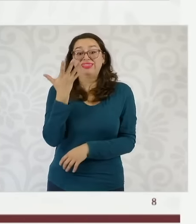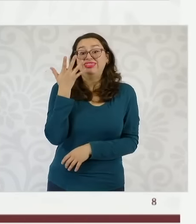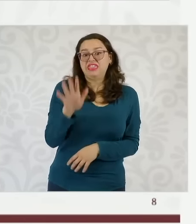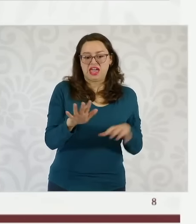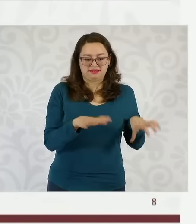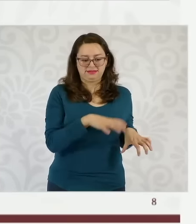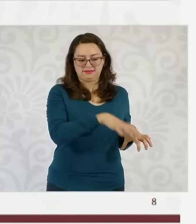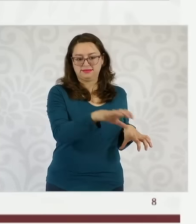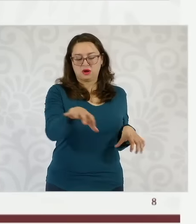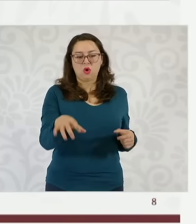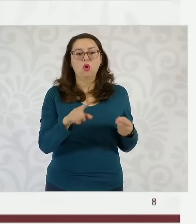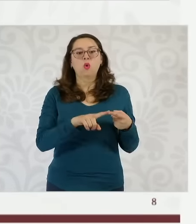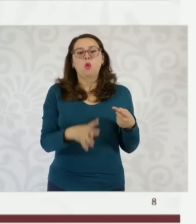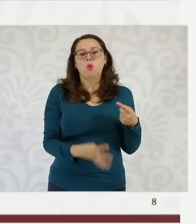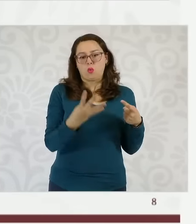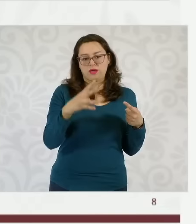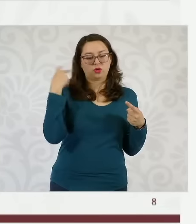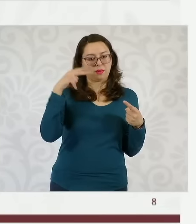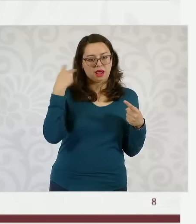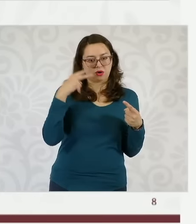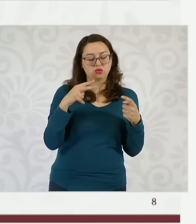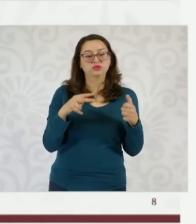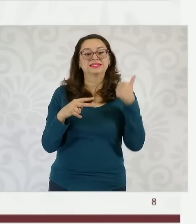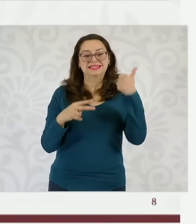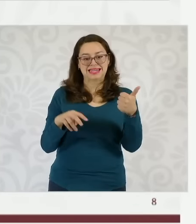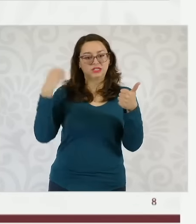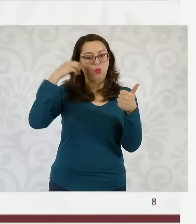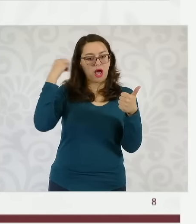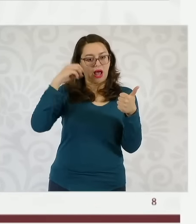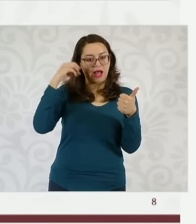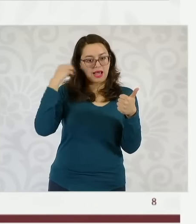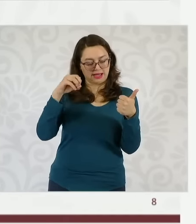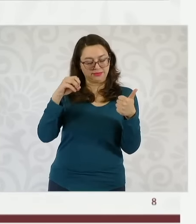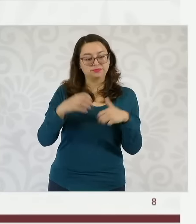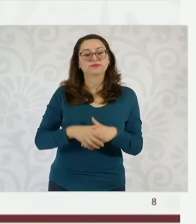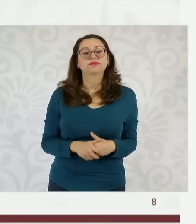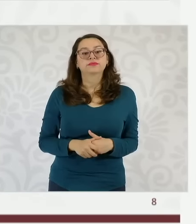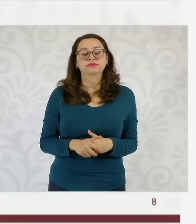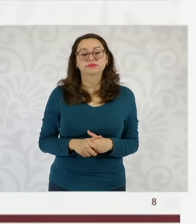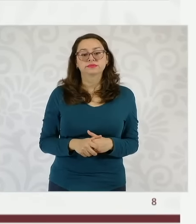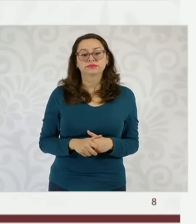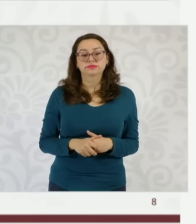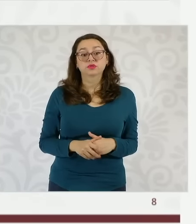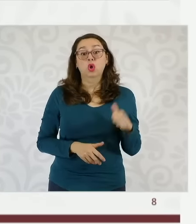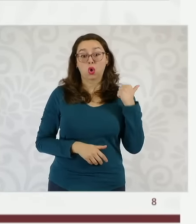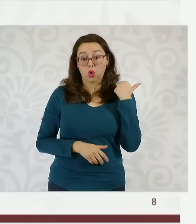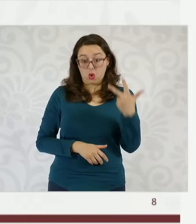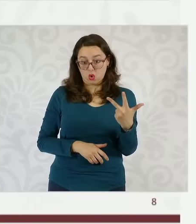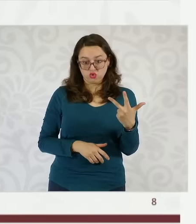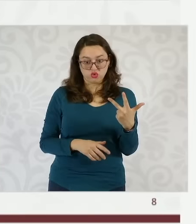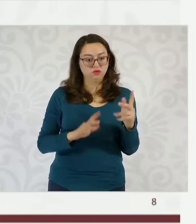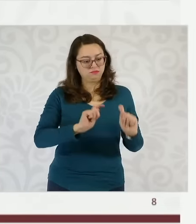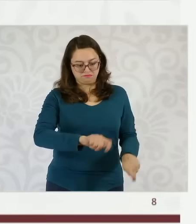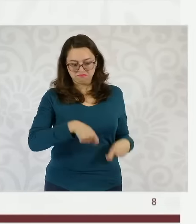estado de Veracruz seis en el estado de Oaxaca de los cuales ocho han sido concesionados mediante